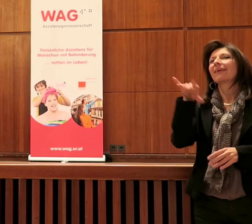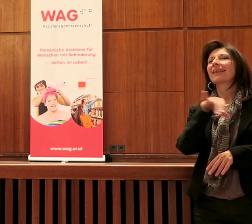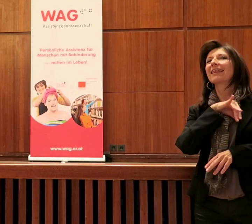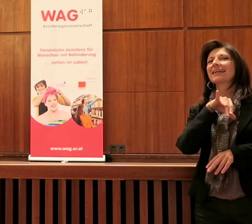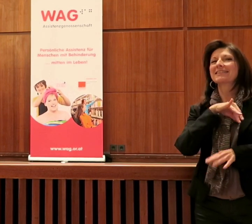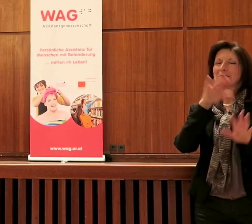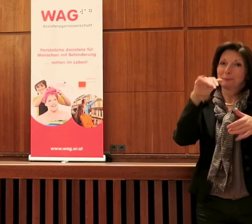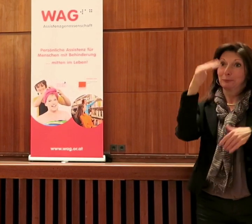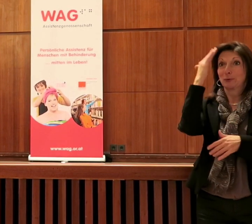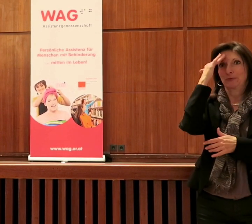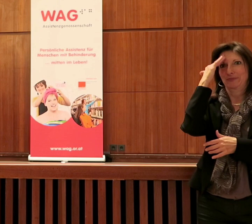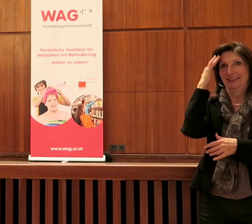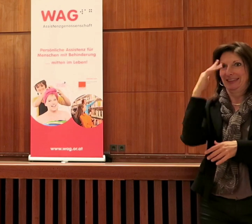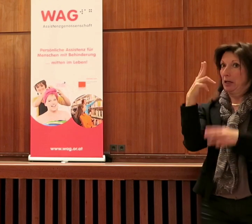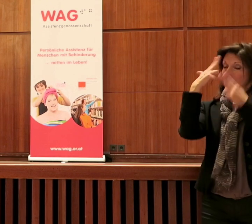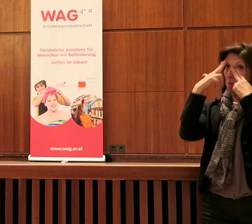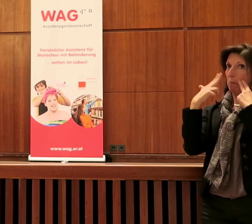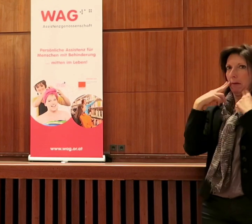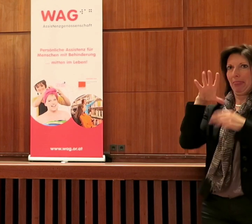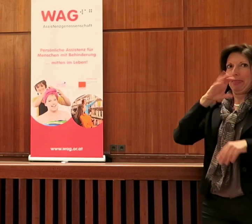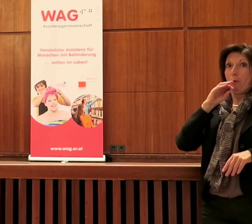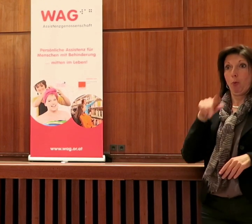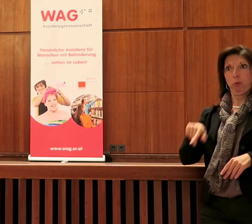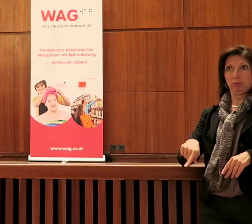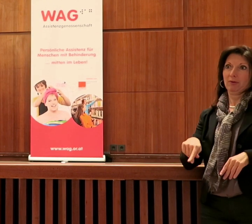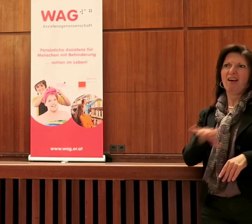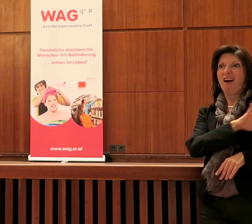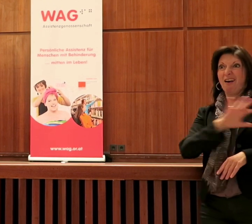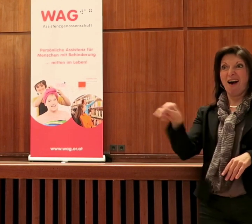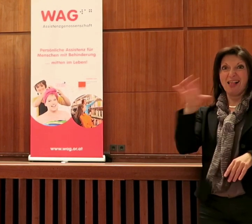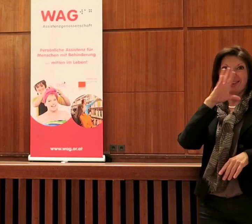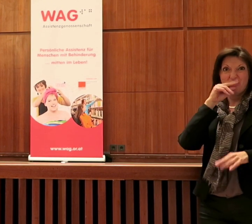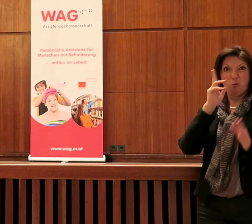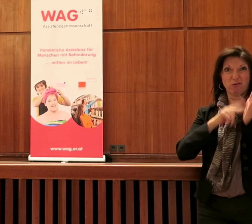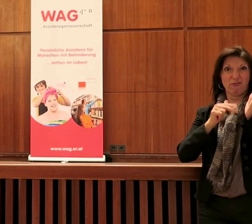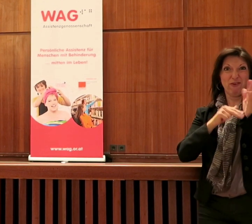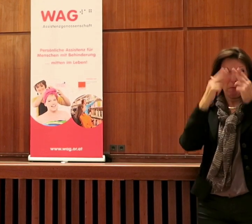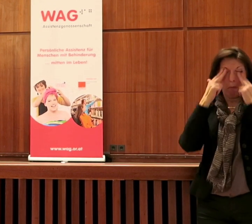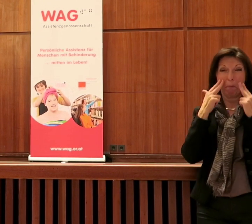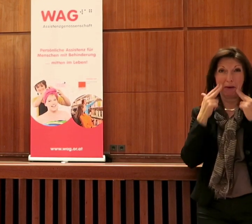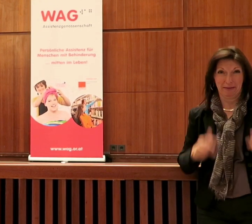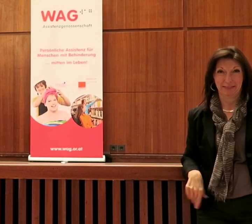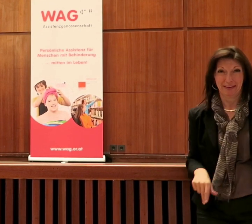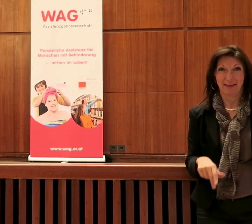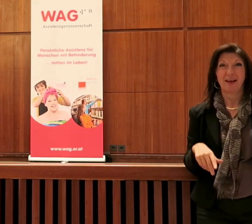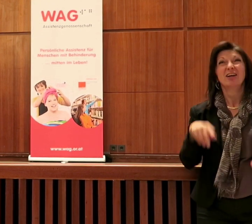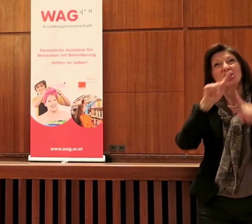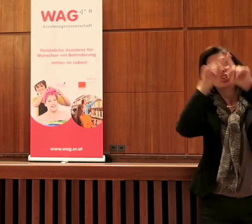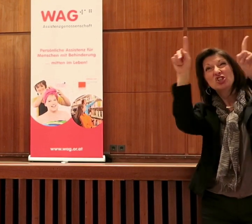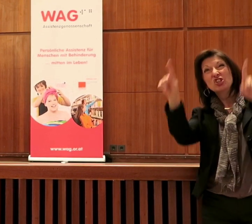dass Blindenhunde, also alle Hunde farbenblind sind. Dann ist das "blaue" Schild dreifach genial.